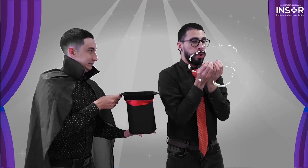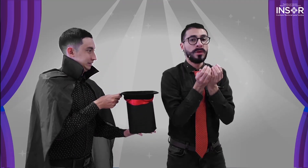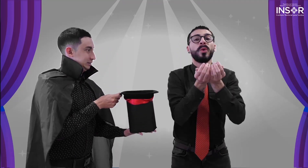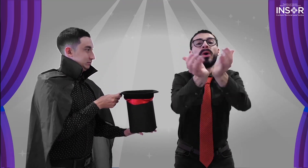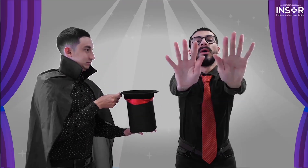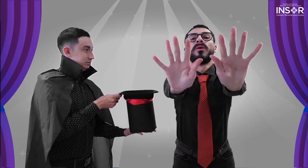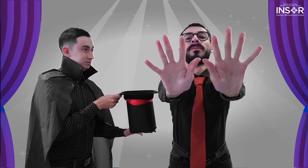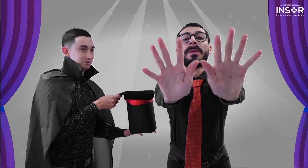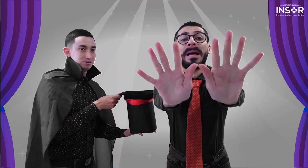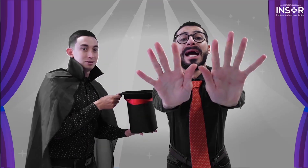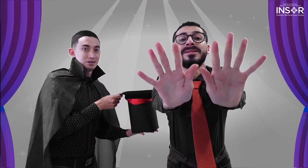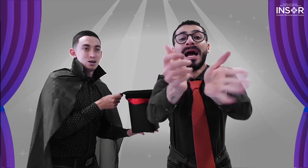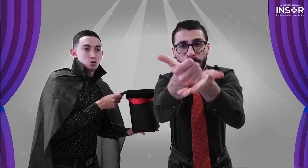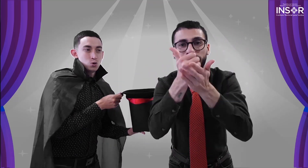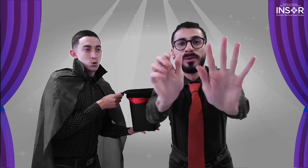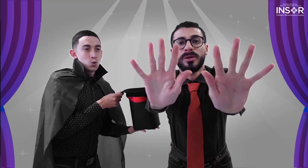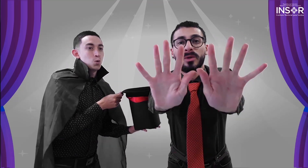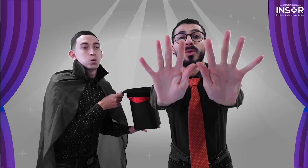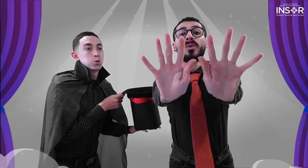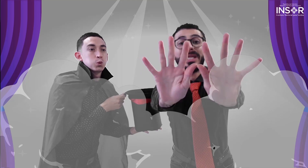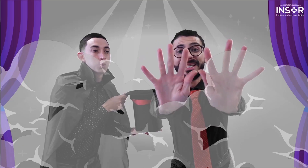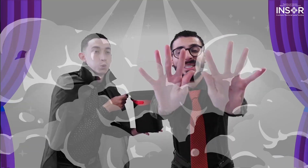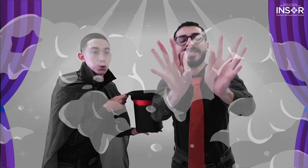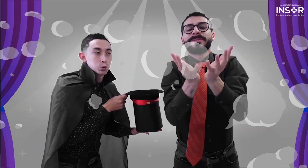A ver, soplen ustedes. Ayudénme.